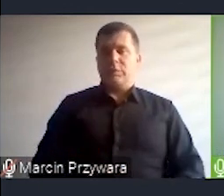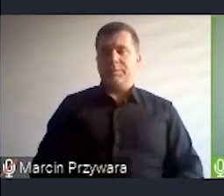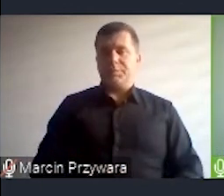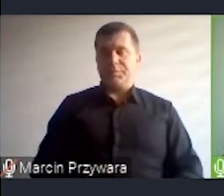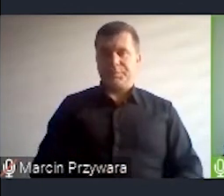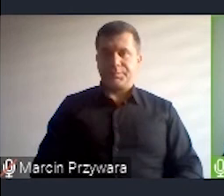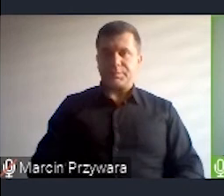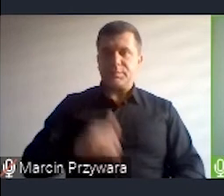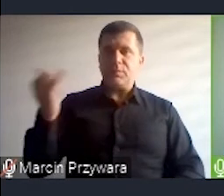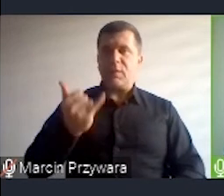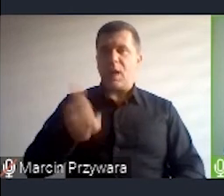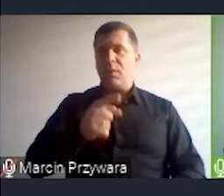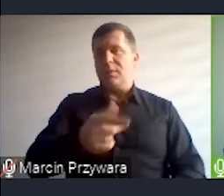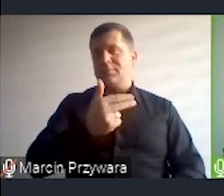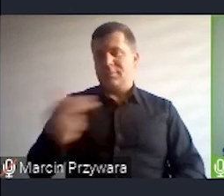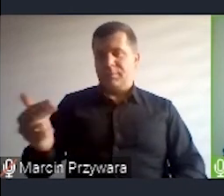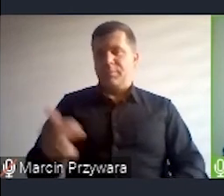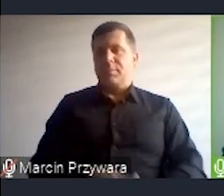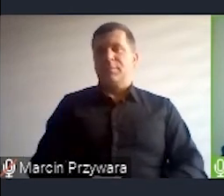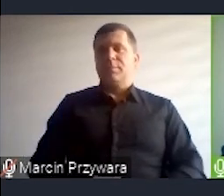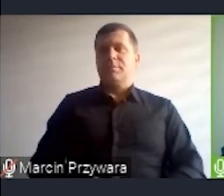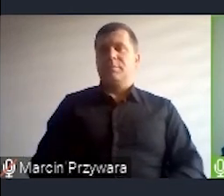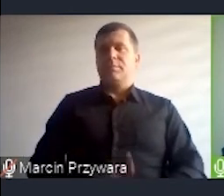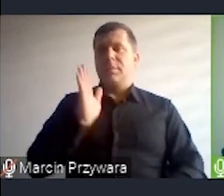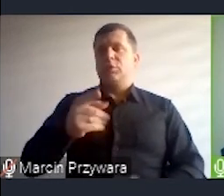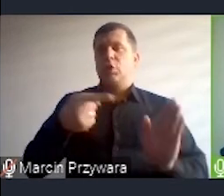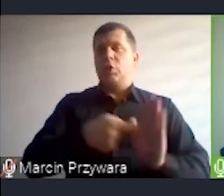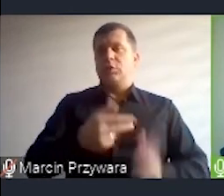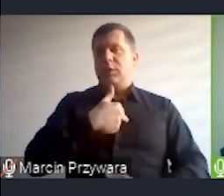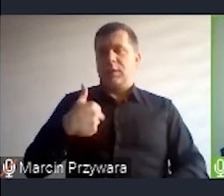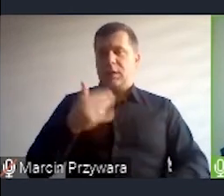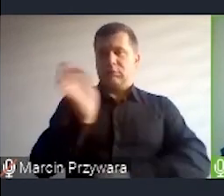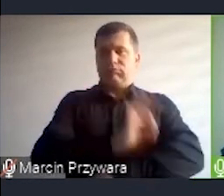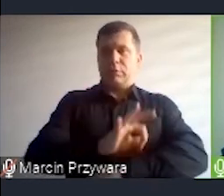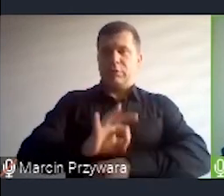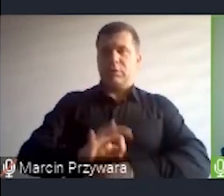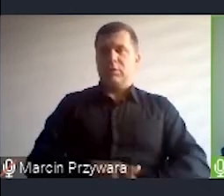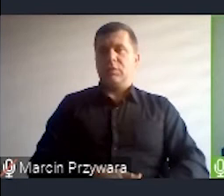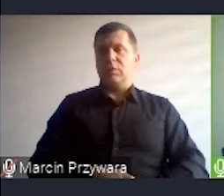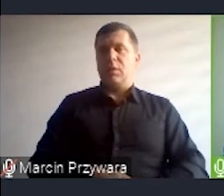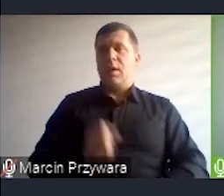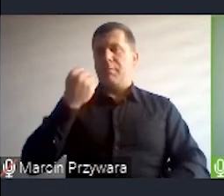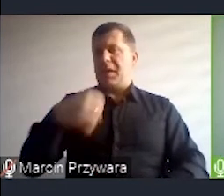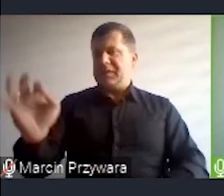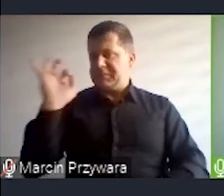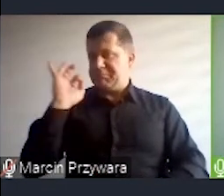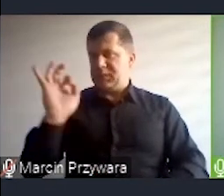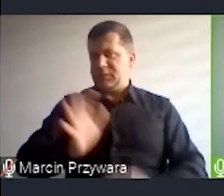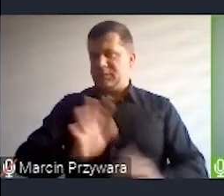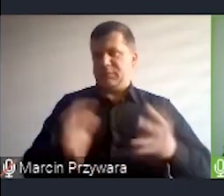Trwałość jako zagadnienie będzie dotyczyć naszych projektów w taki bardzo specyficzny sposób,